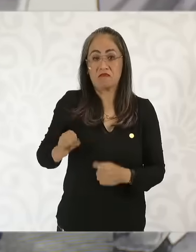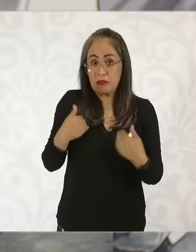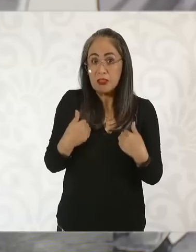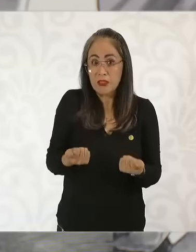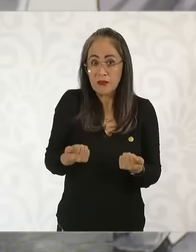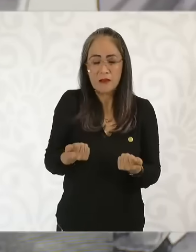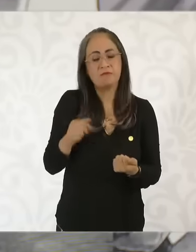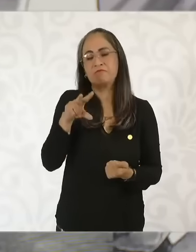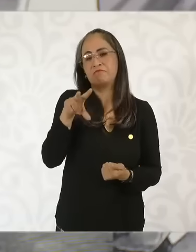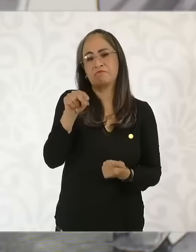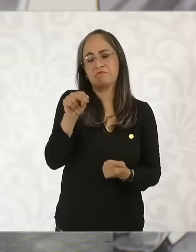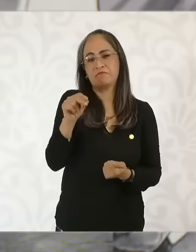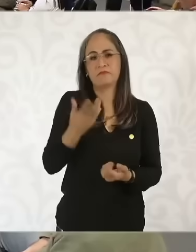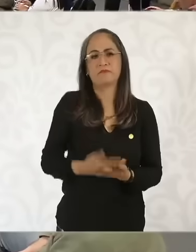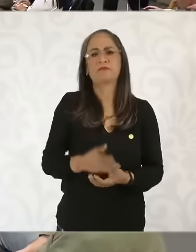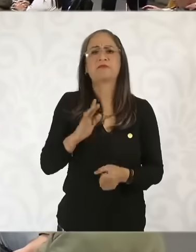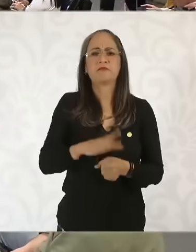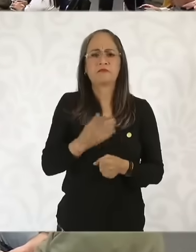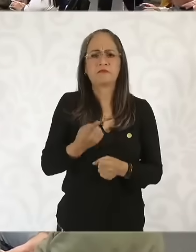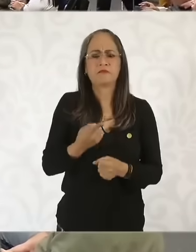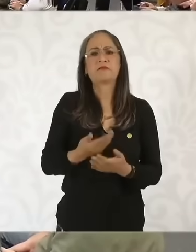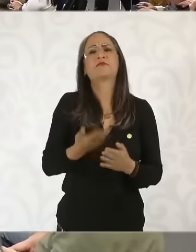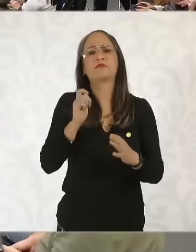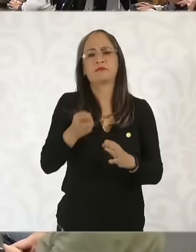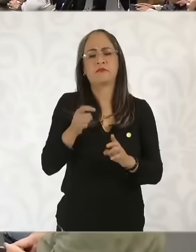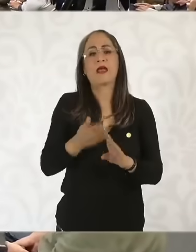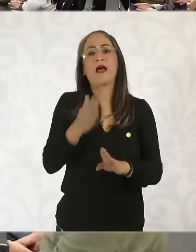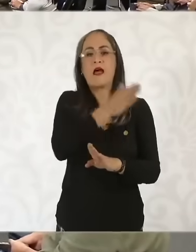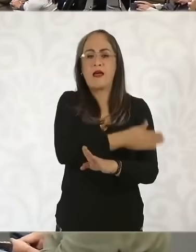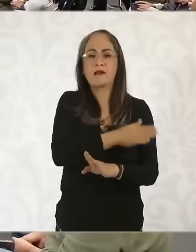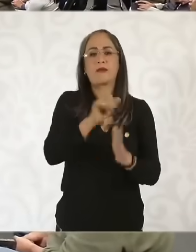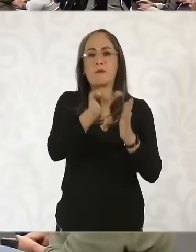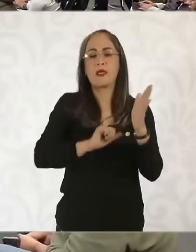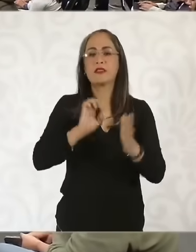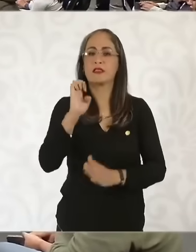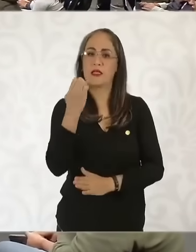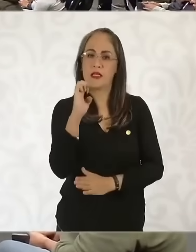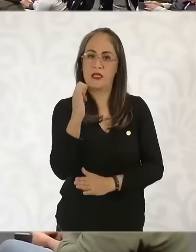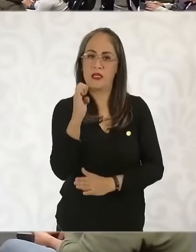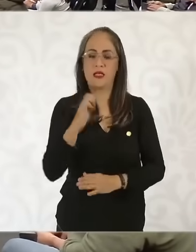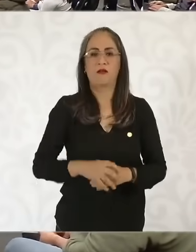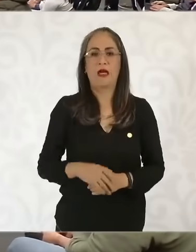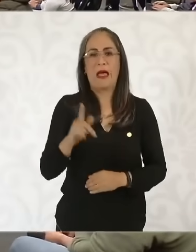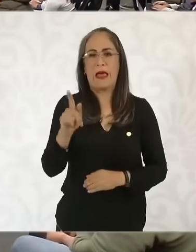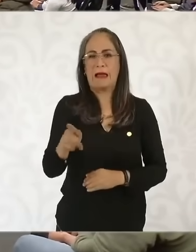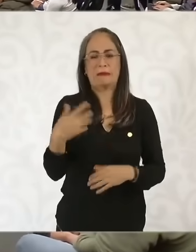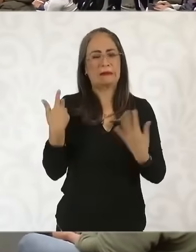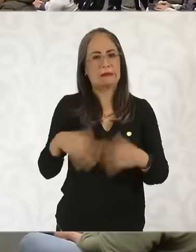lo que está ocurriendo es en enero México tenía el riesgo de que nos pusieran un arancel de 25% a